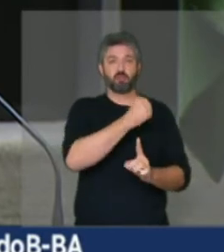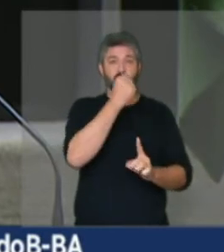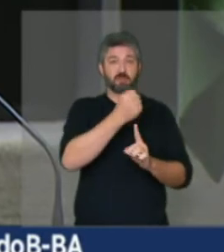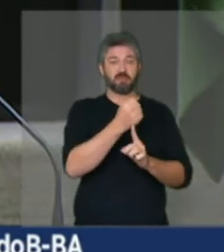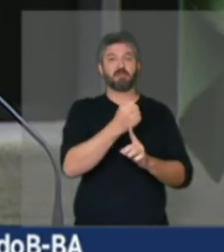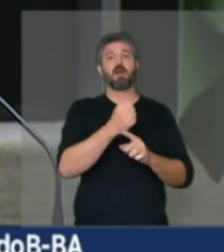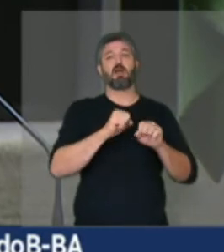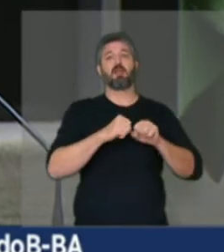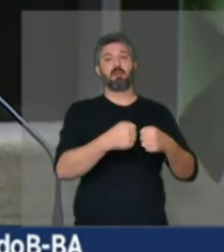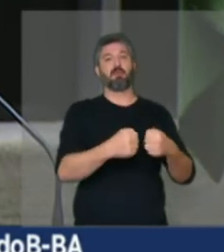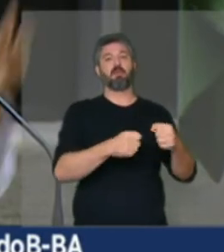EM DEFESA DO POVO. NESSE MOMENTO O ABRAÇO PARA O POVO